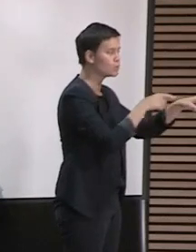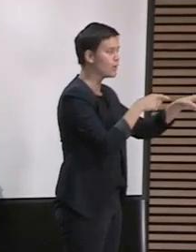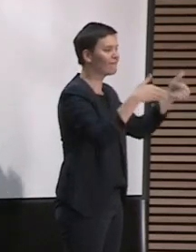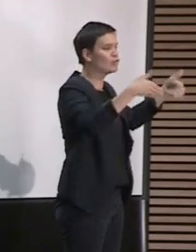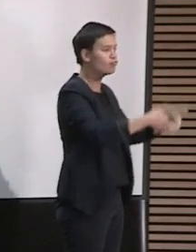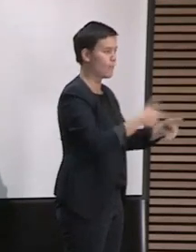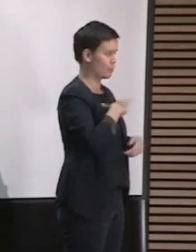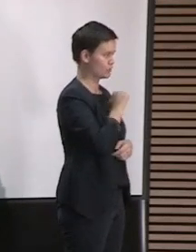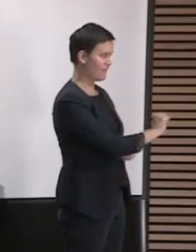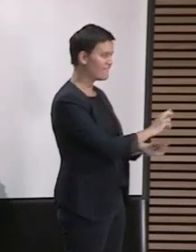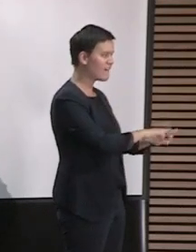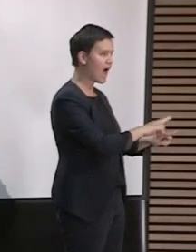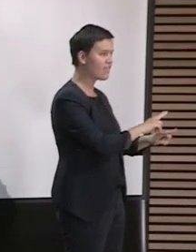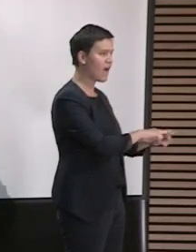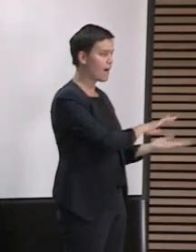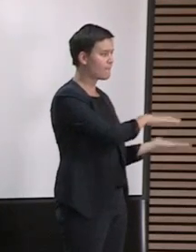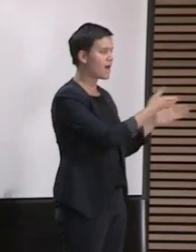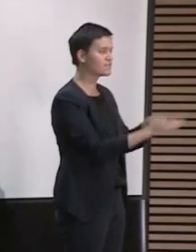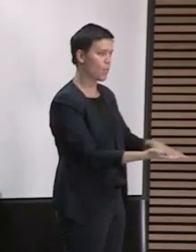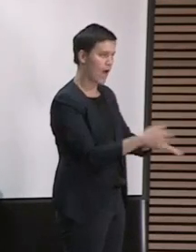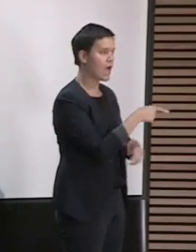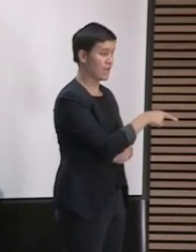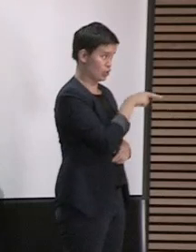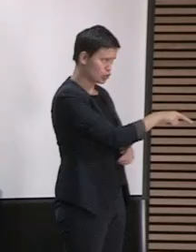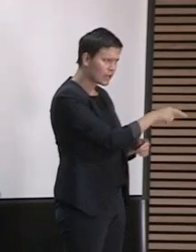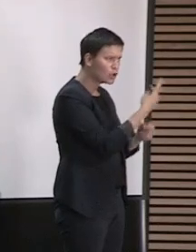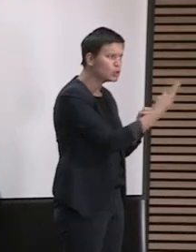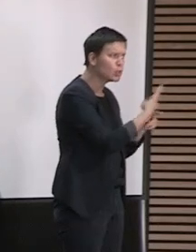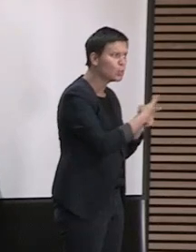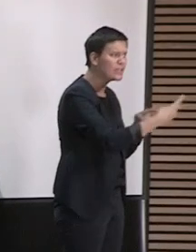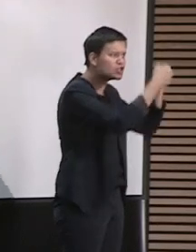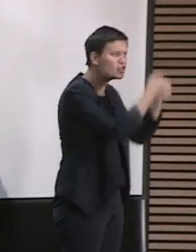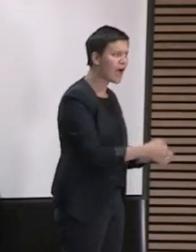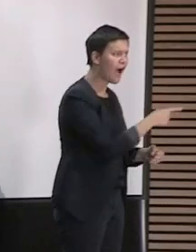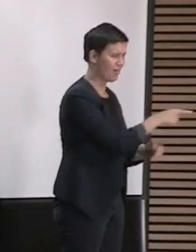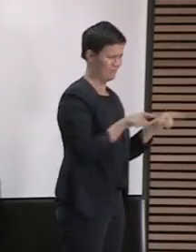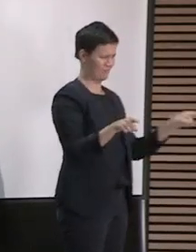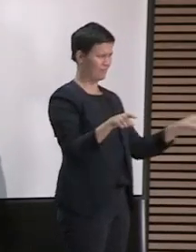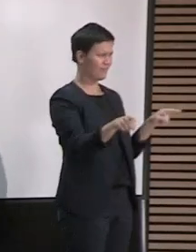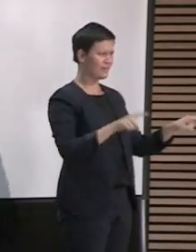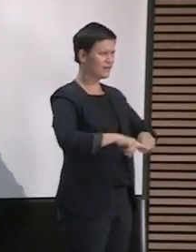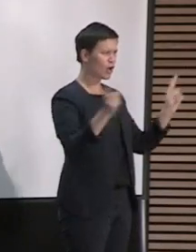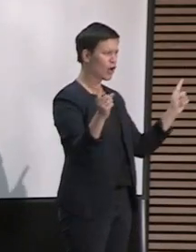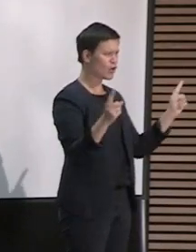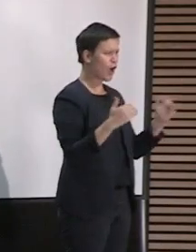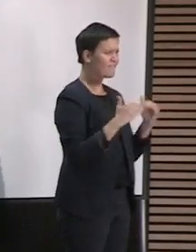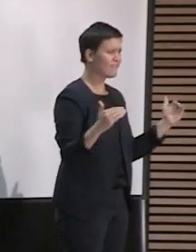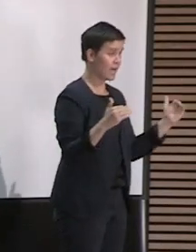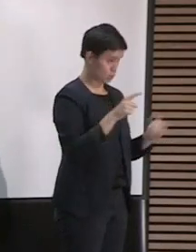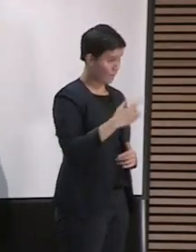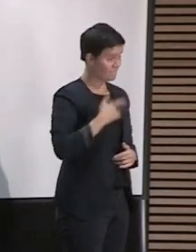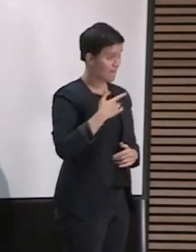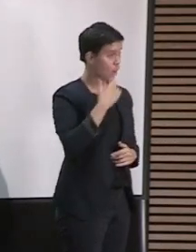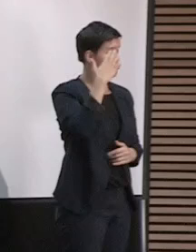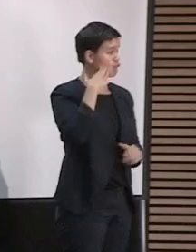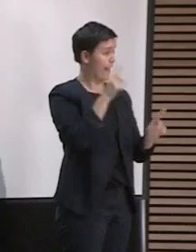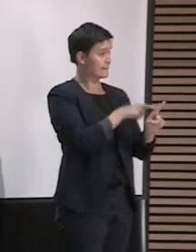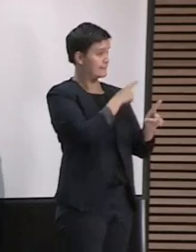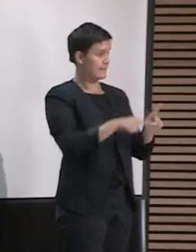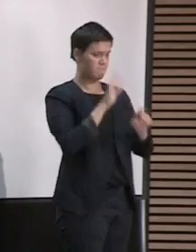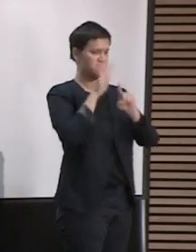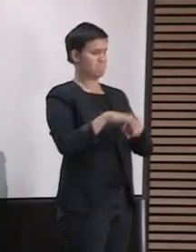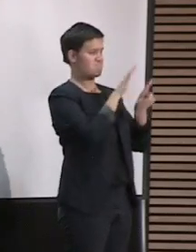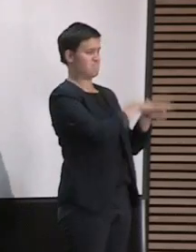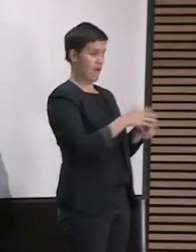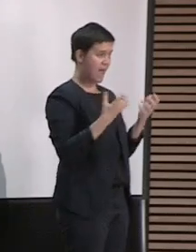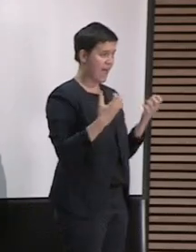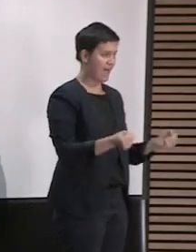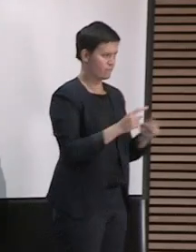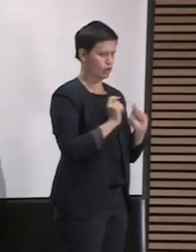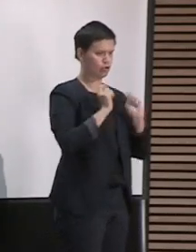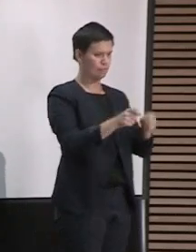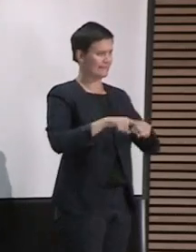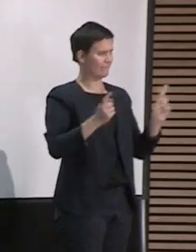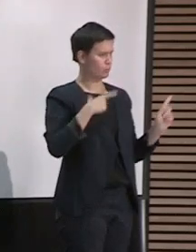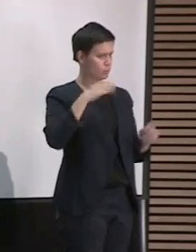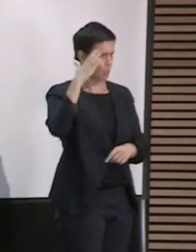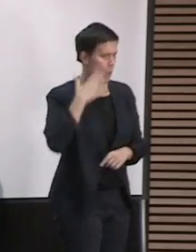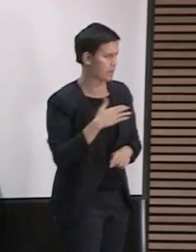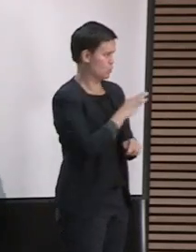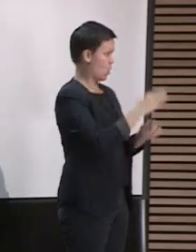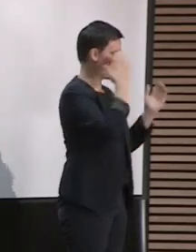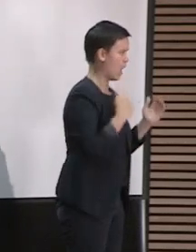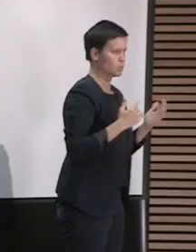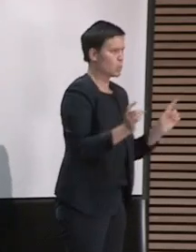I kite matou i tetahi tangata